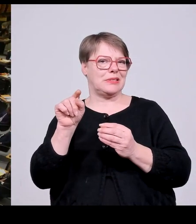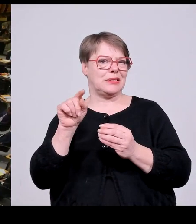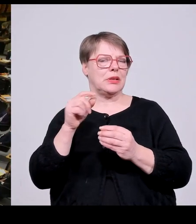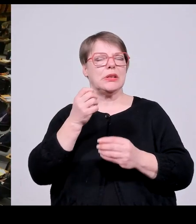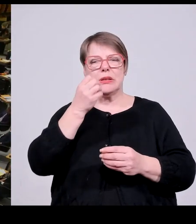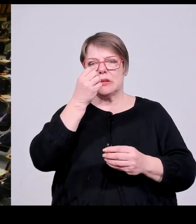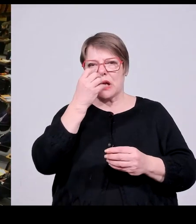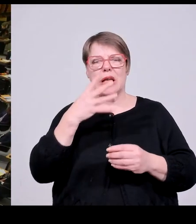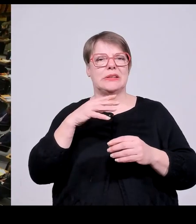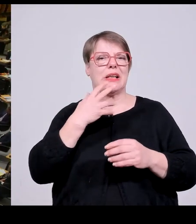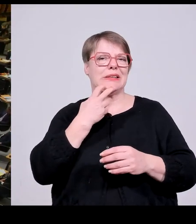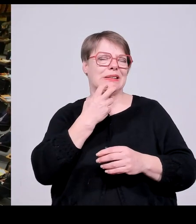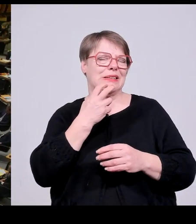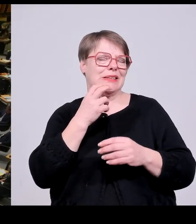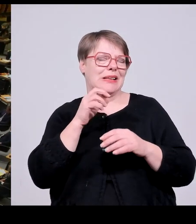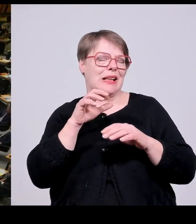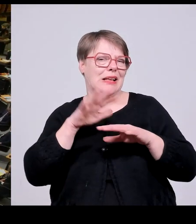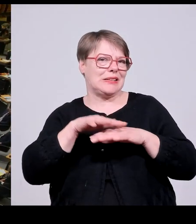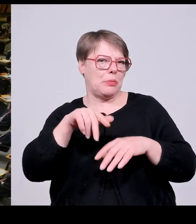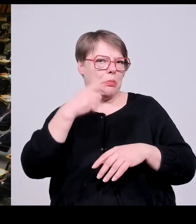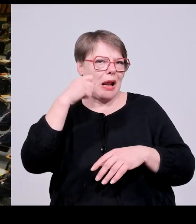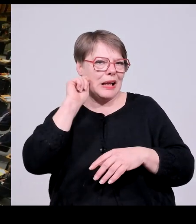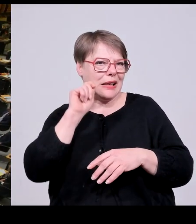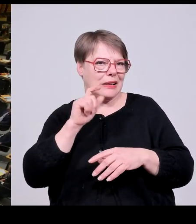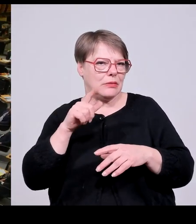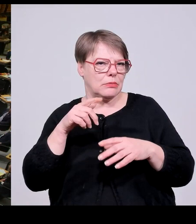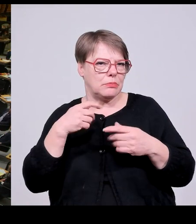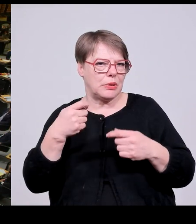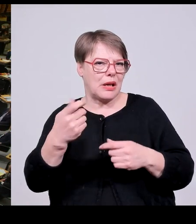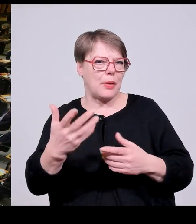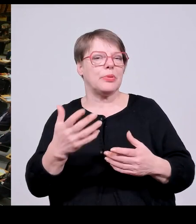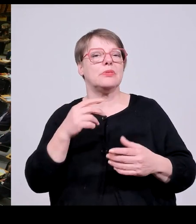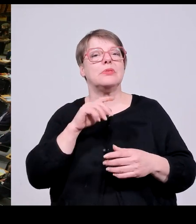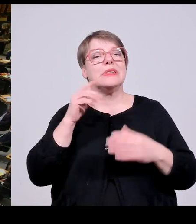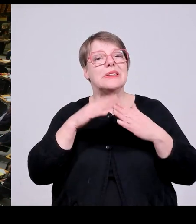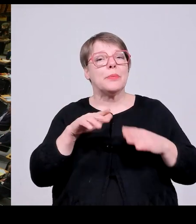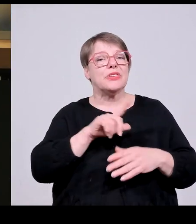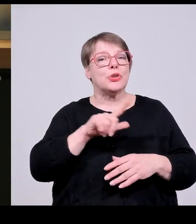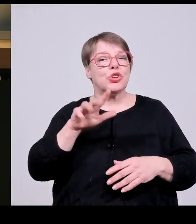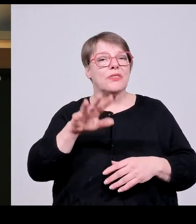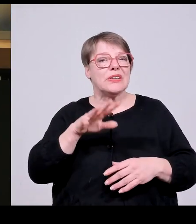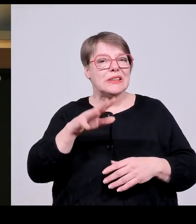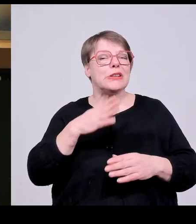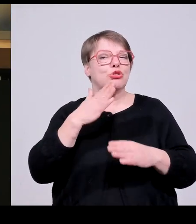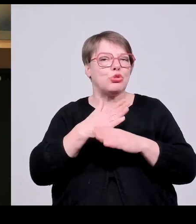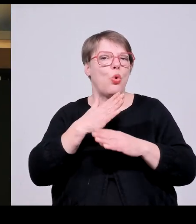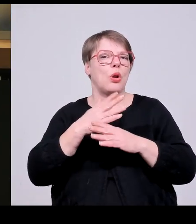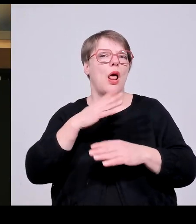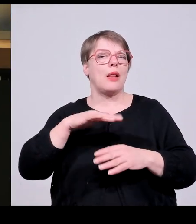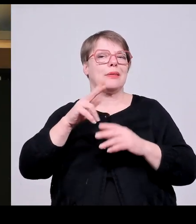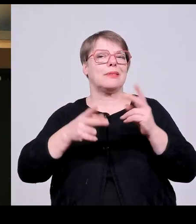in einem historischen Urteil und mit einer bitteren Niederlage des Senats auf ganzer Linie, dass die Gaskonzession an